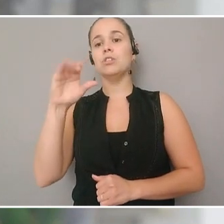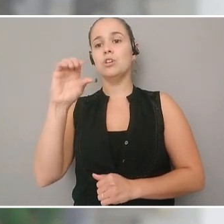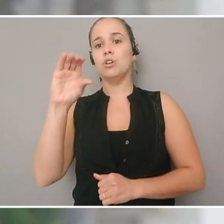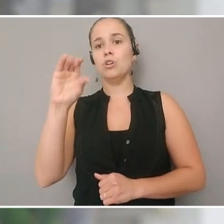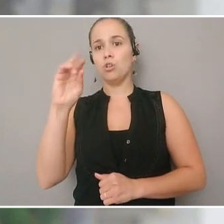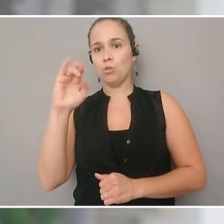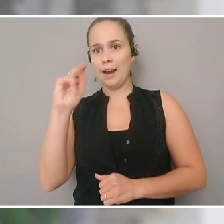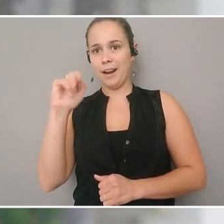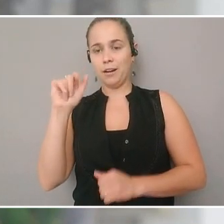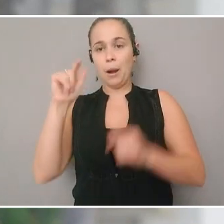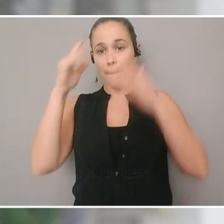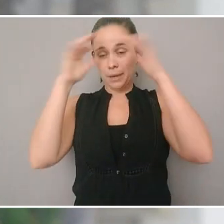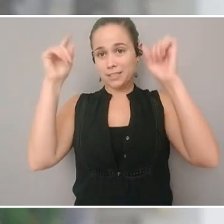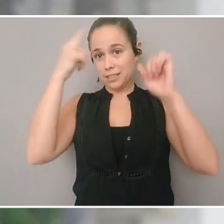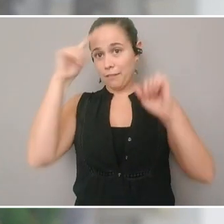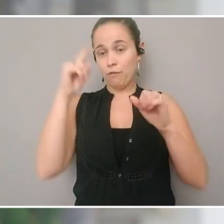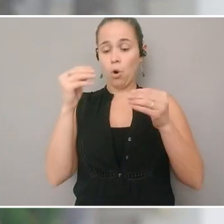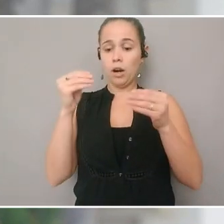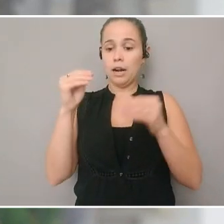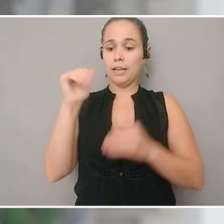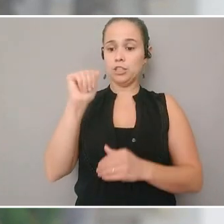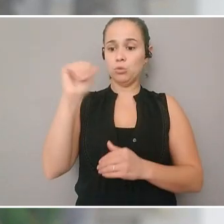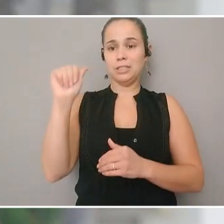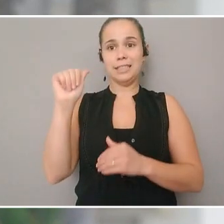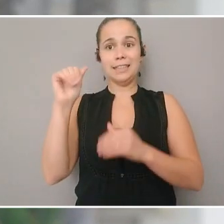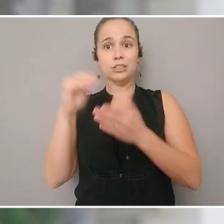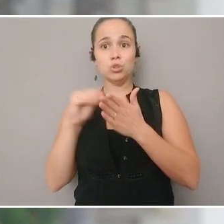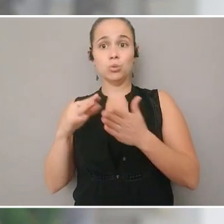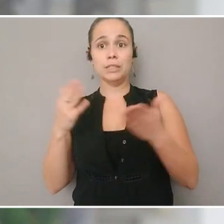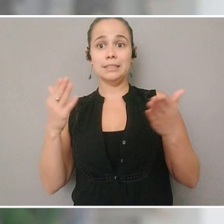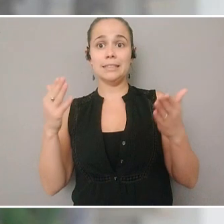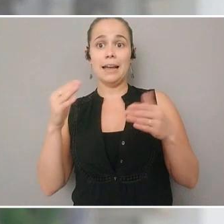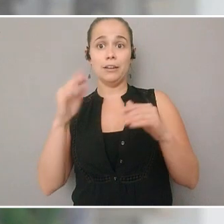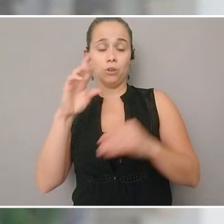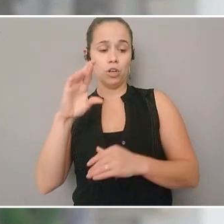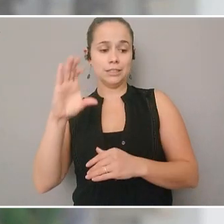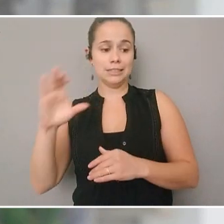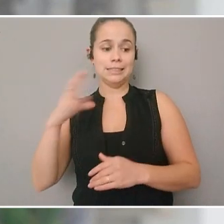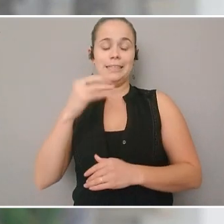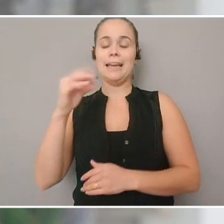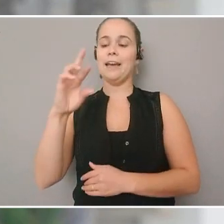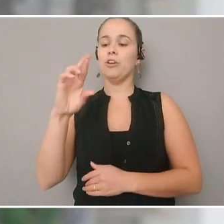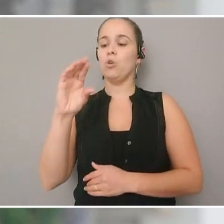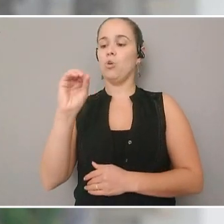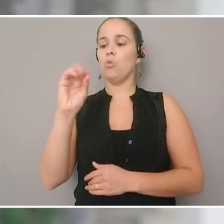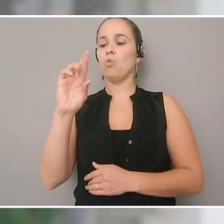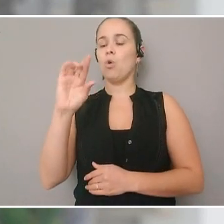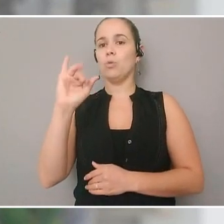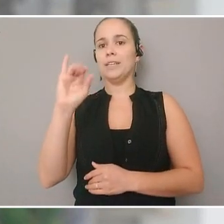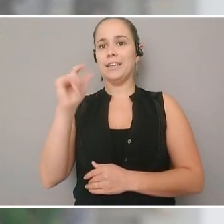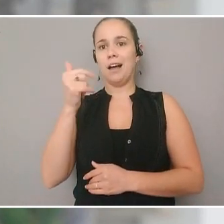Estudiantes Asociados de RCC y Miss